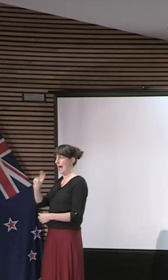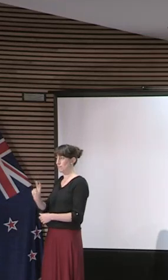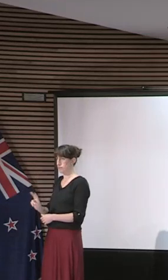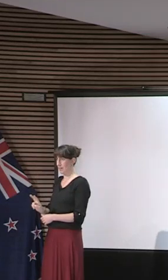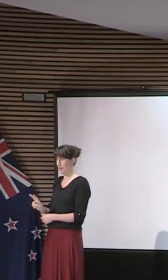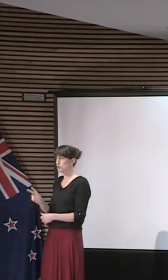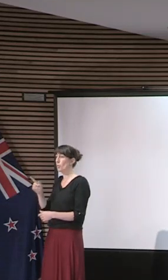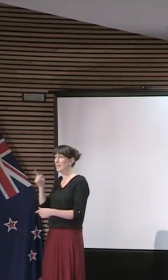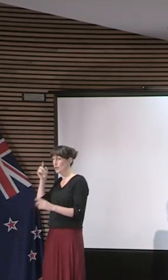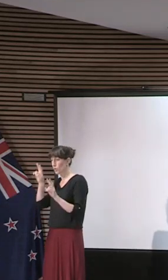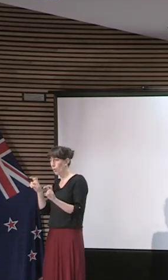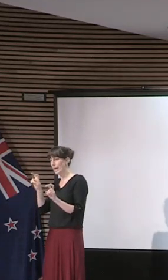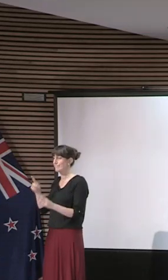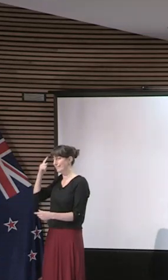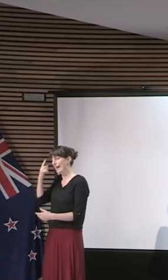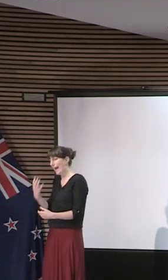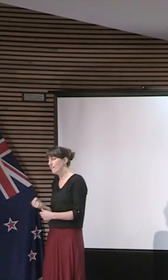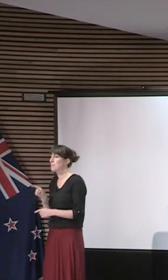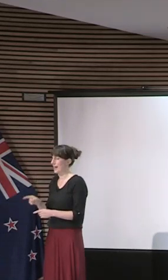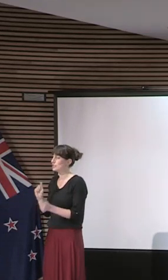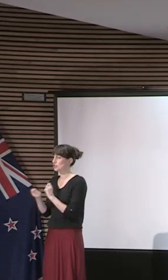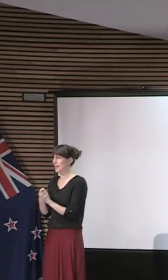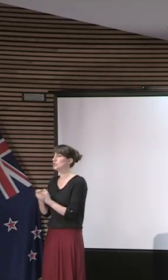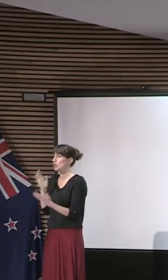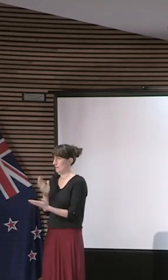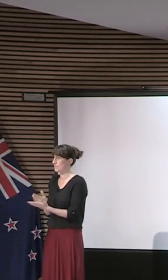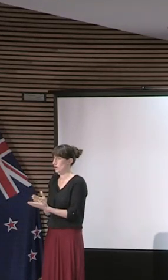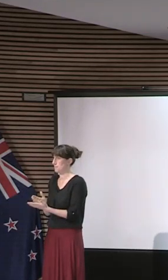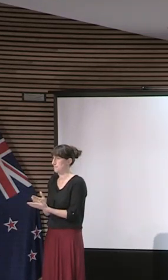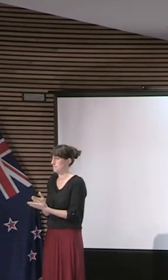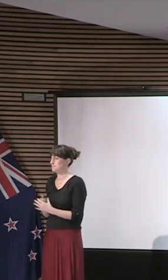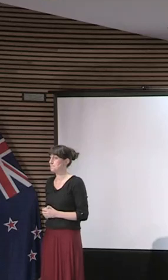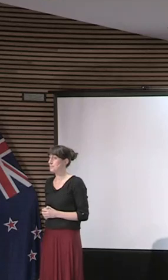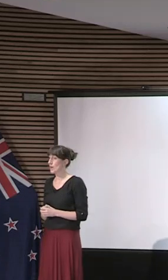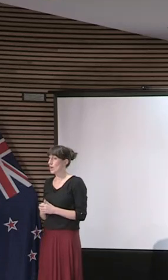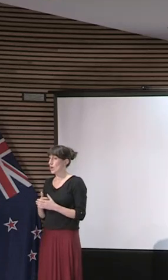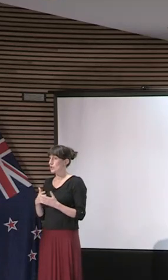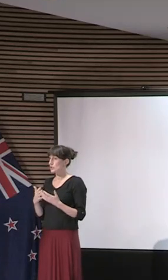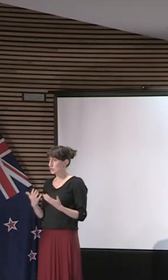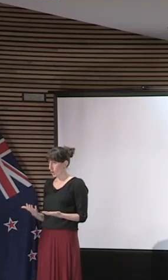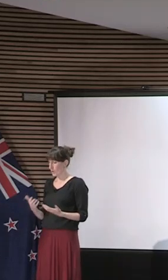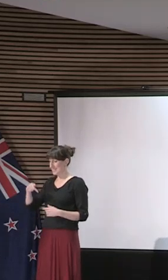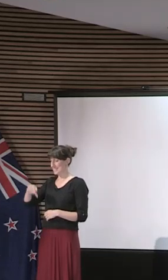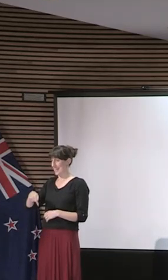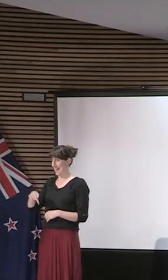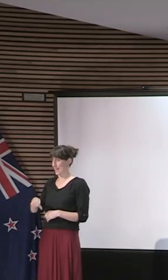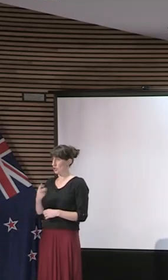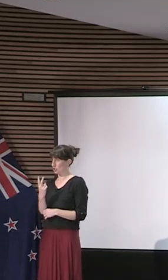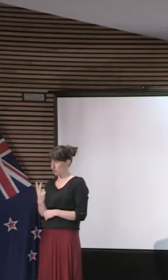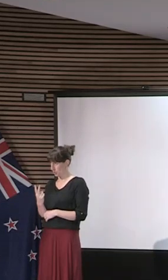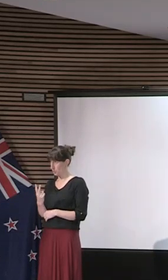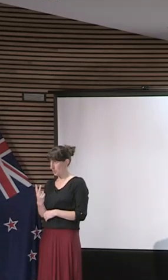keehi o mua pea kua